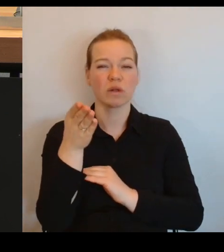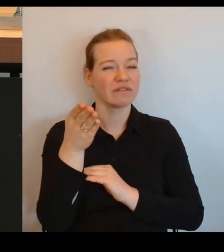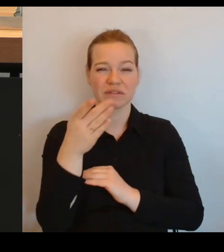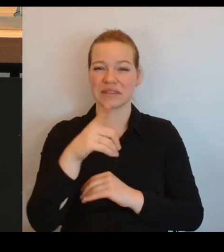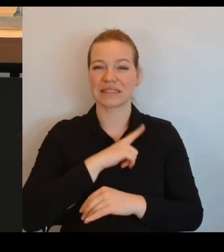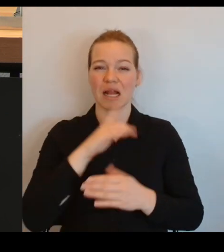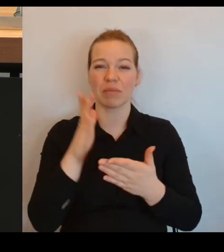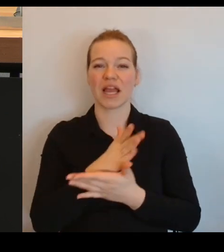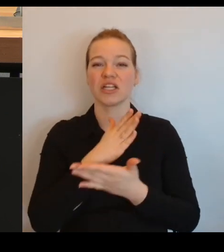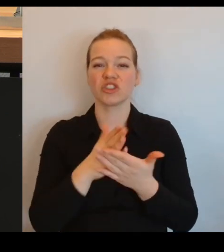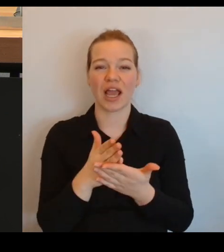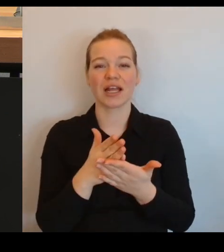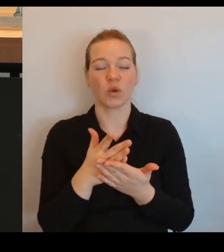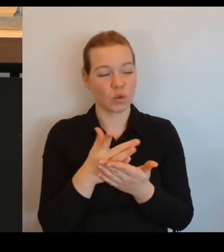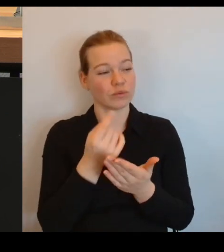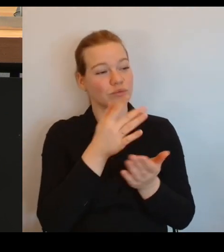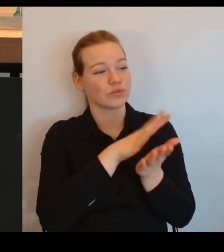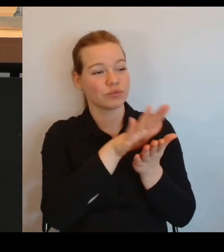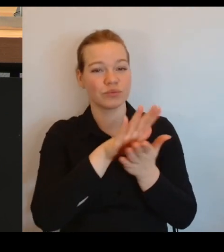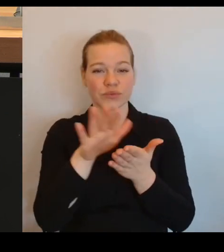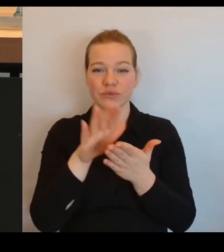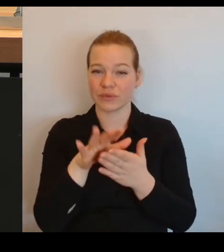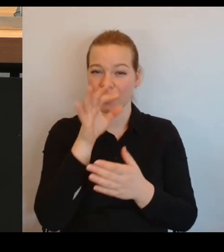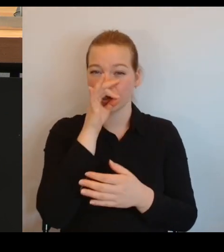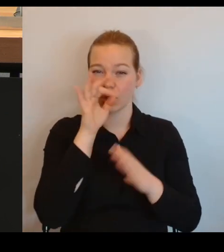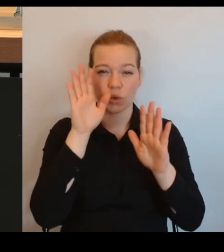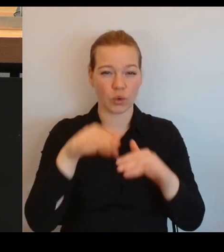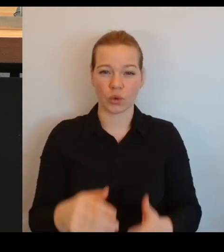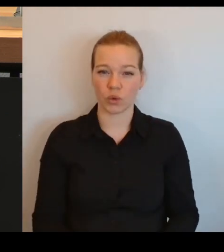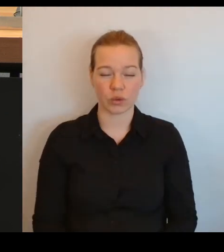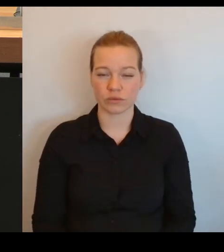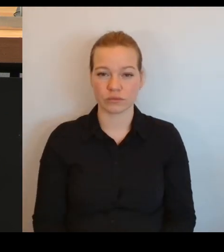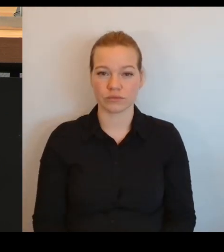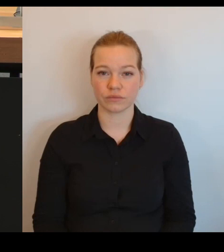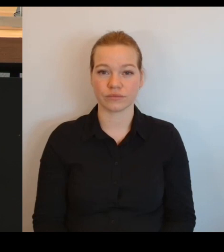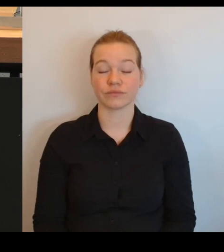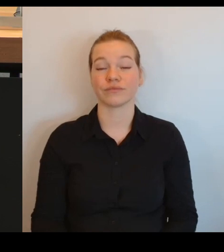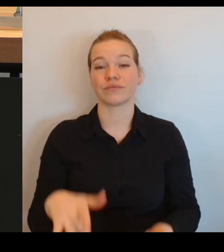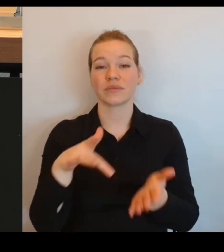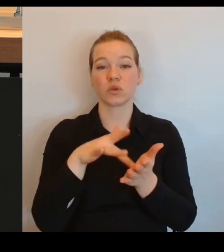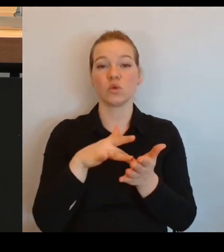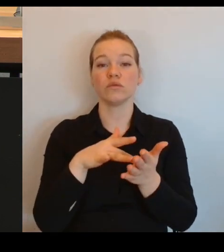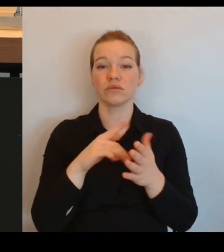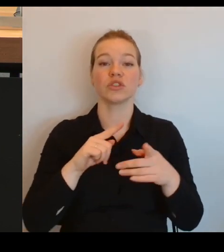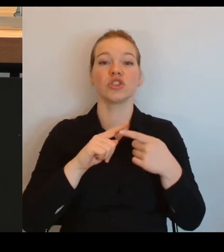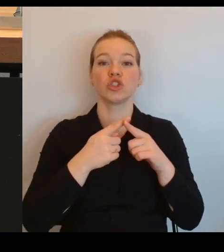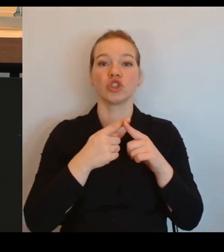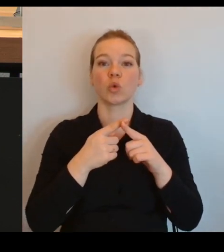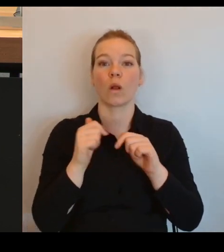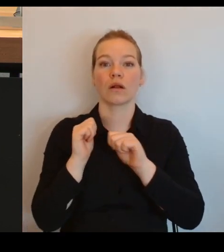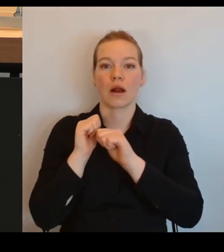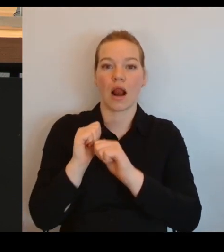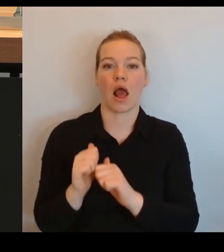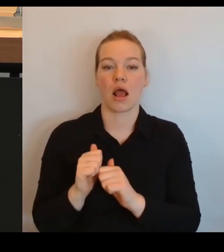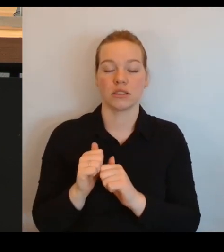Die extrem hohe Schuldenlast Berlins heute führt zwangsläufig zu extrem hohen Zinszahlungen. Wenn wir nicht heute